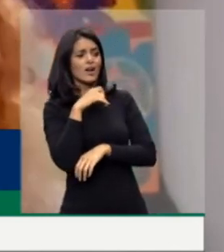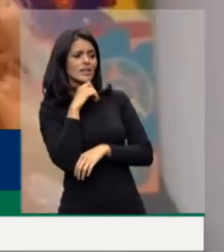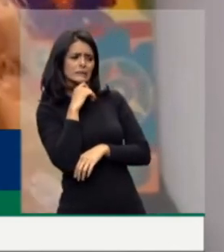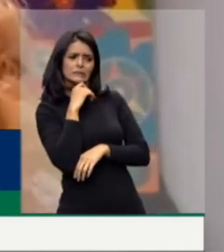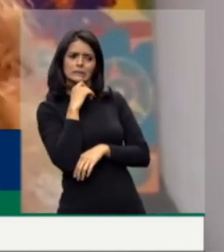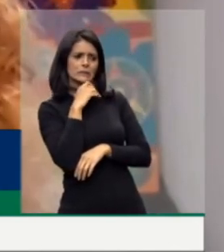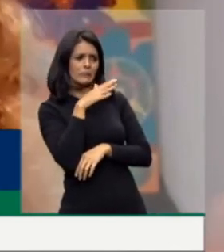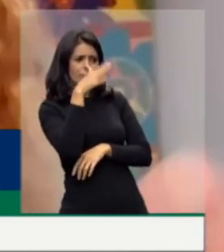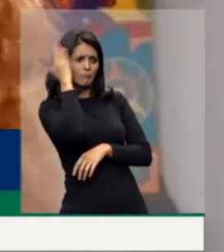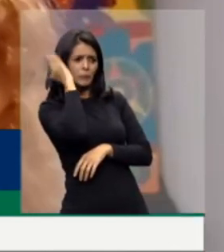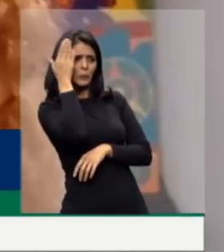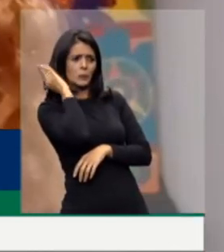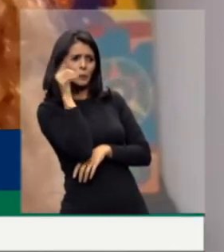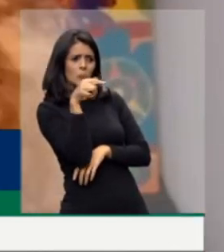PAÍS, COMANDAR O SETOR, ISSO